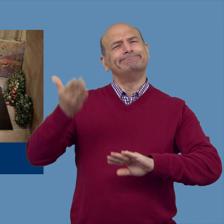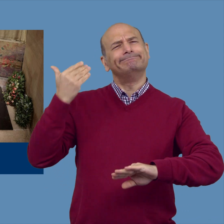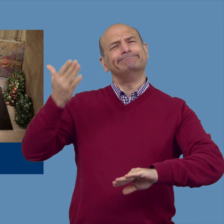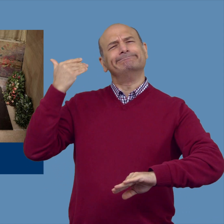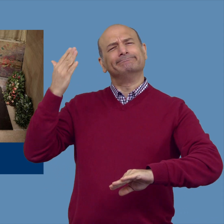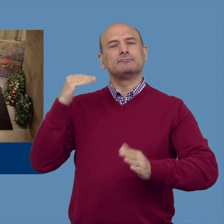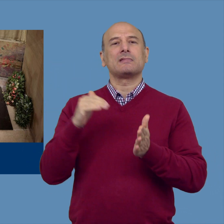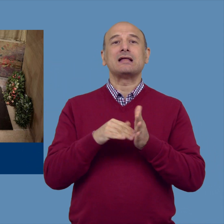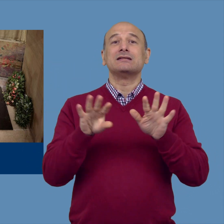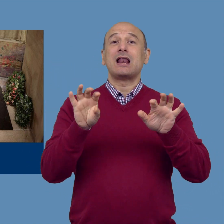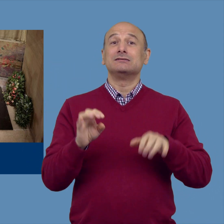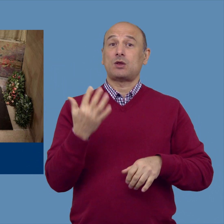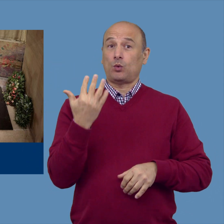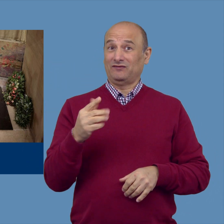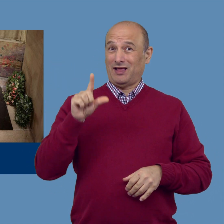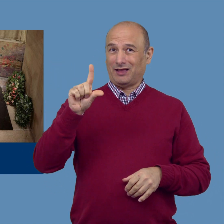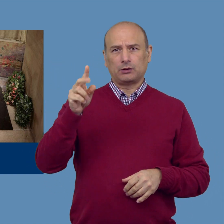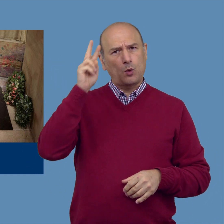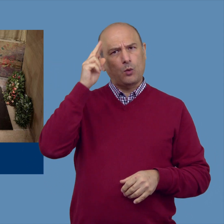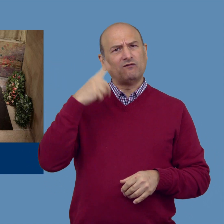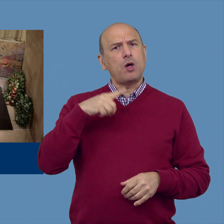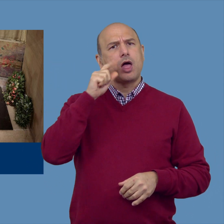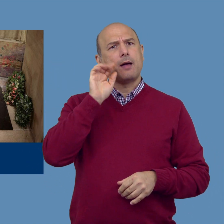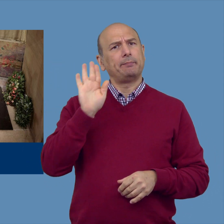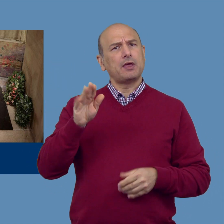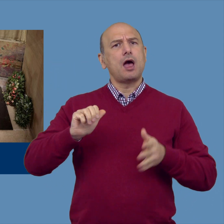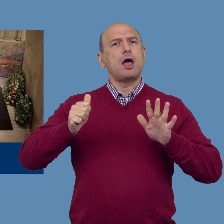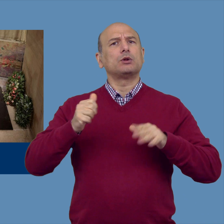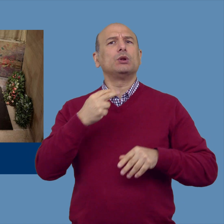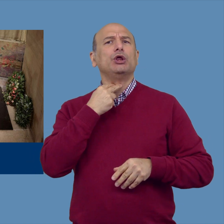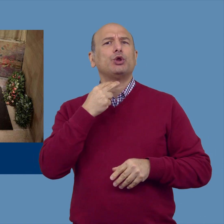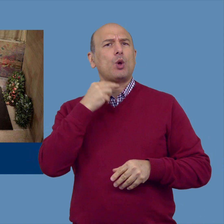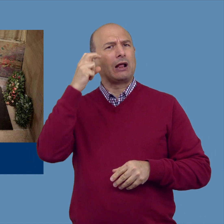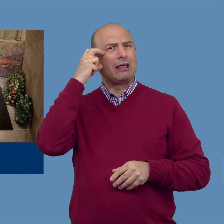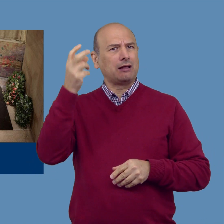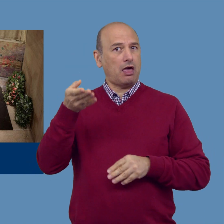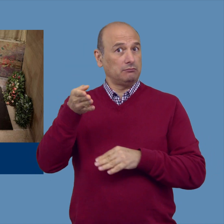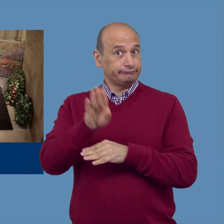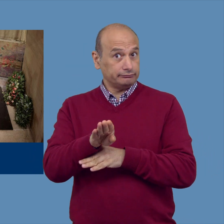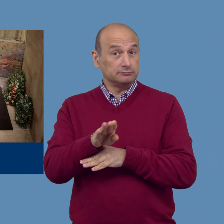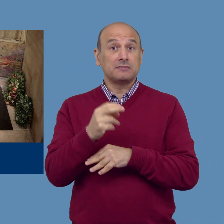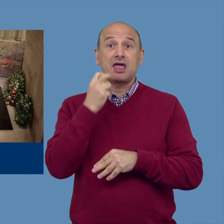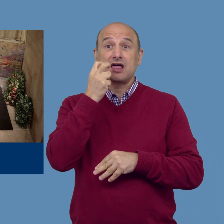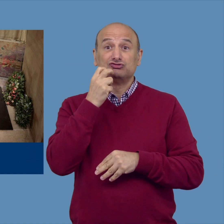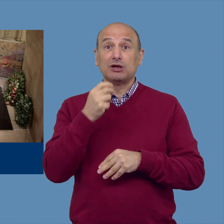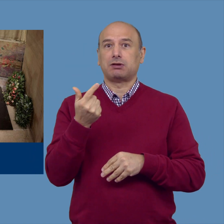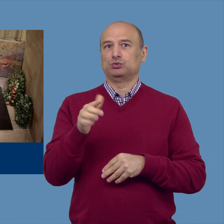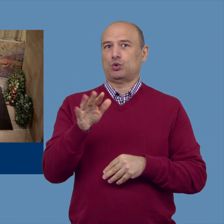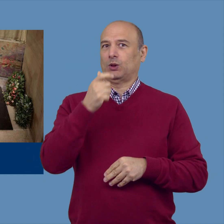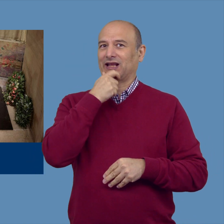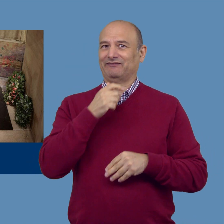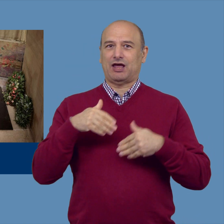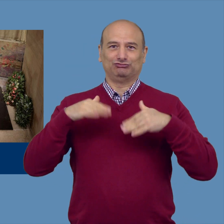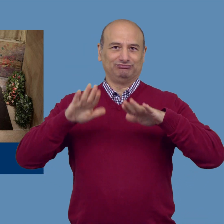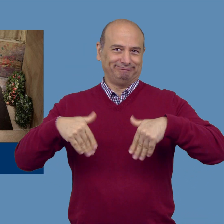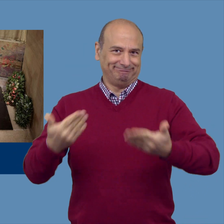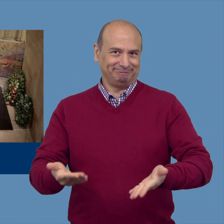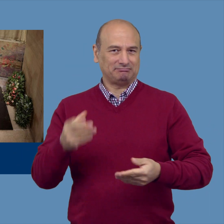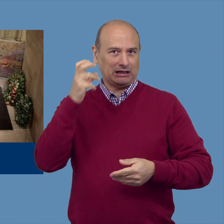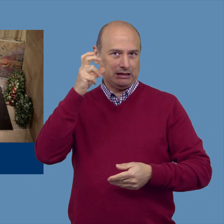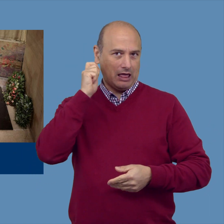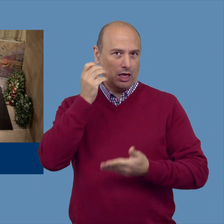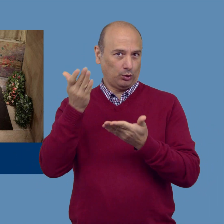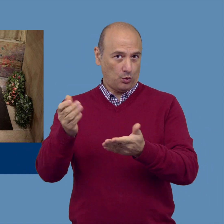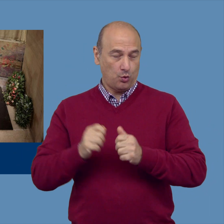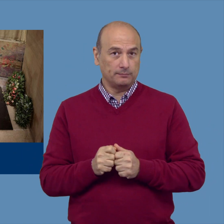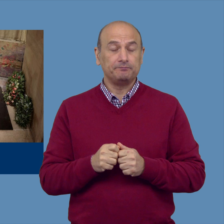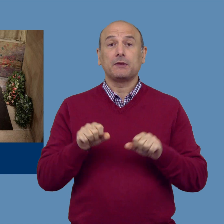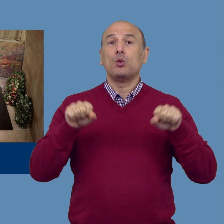1952-ben, 25 évesen lett királynő, amikor apja, VI. György király meghalt.